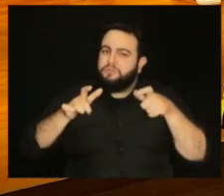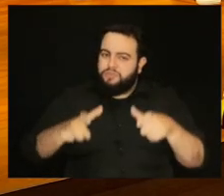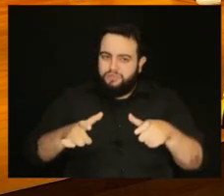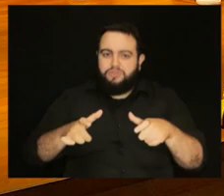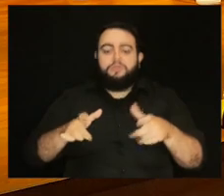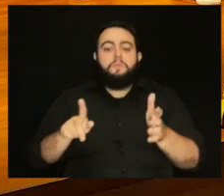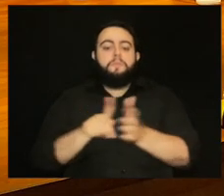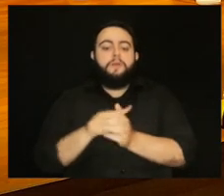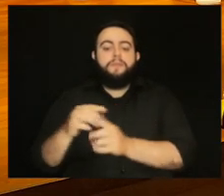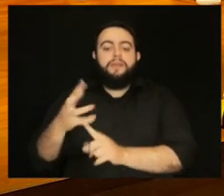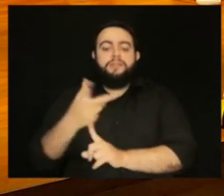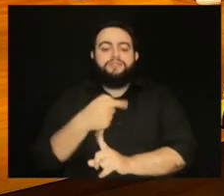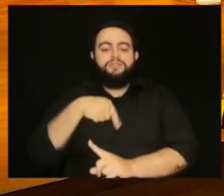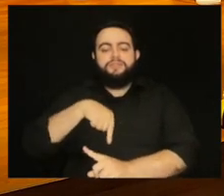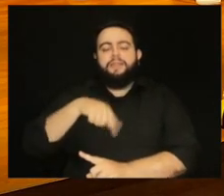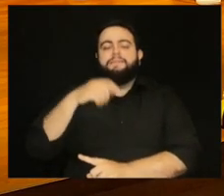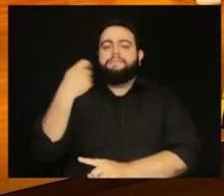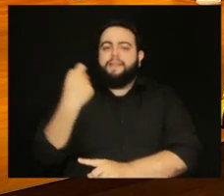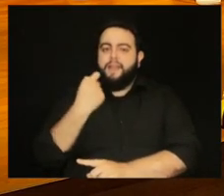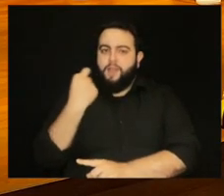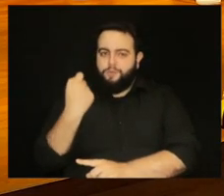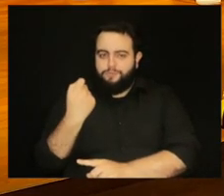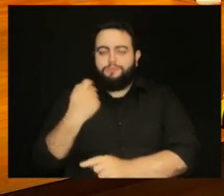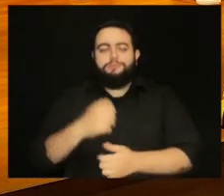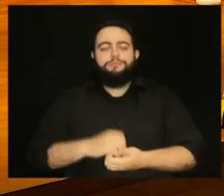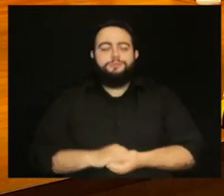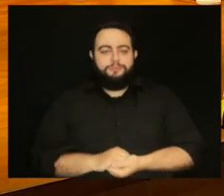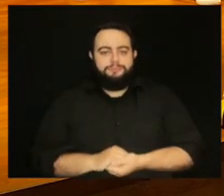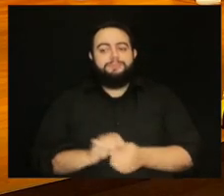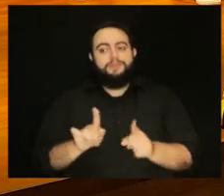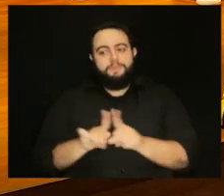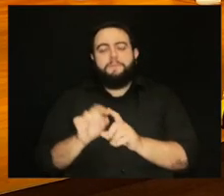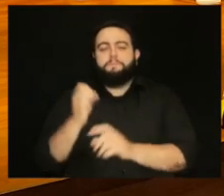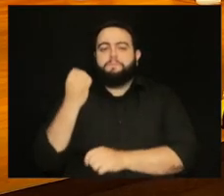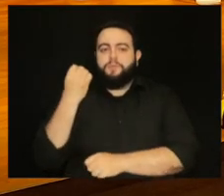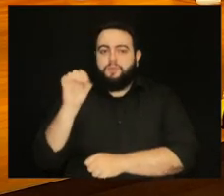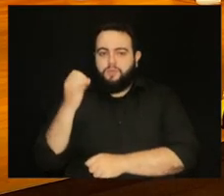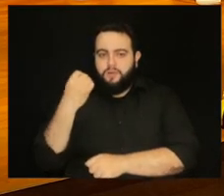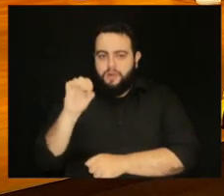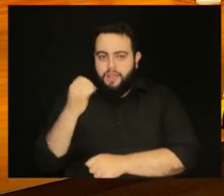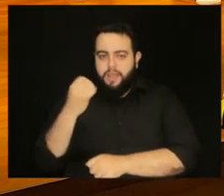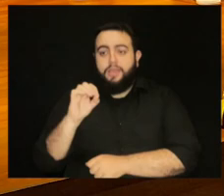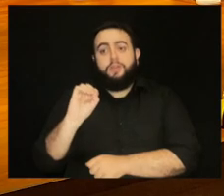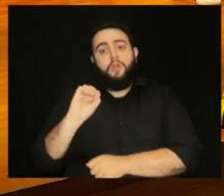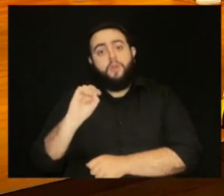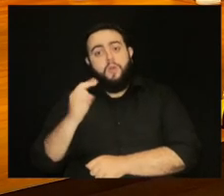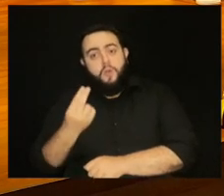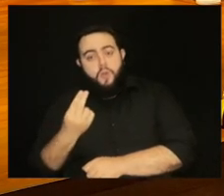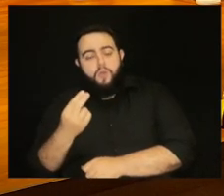gaúchos, basicamente de artistas de Porto Alegre ou de São Sebastião do Caí ou de Novo Hamburgo